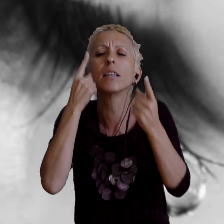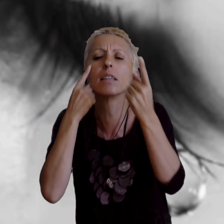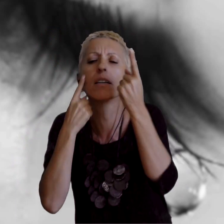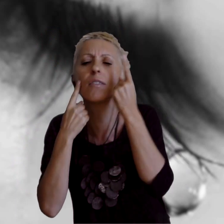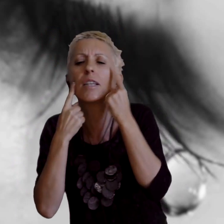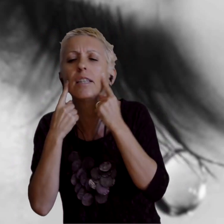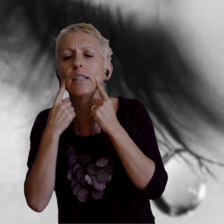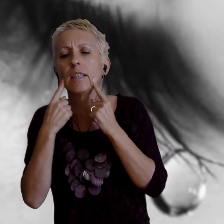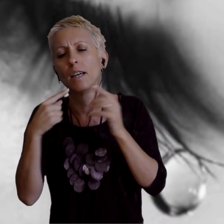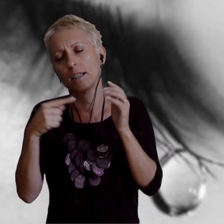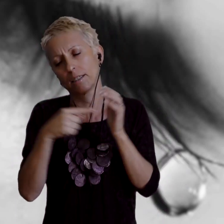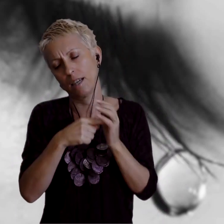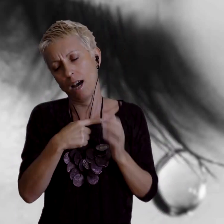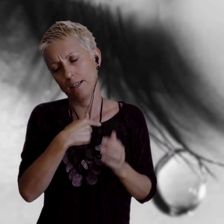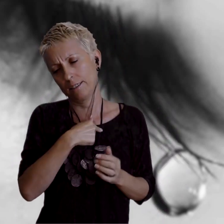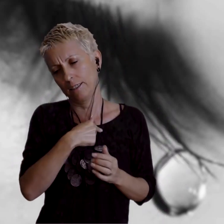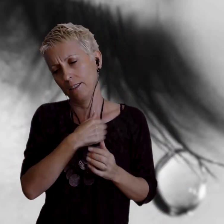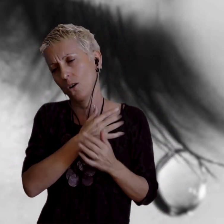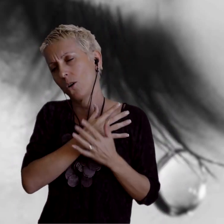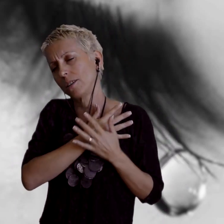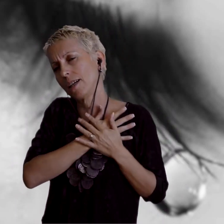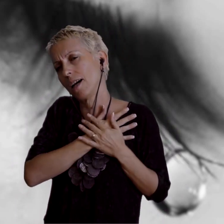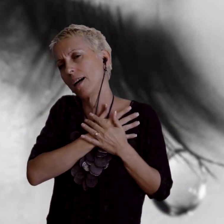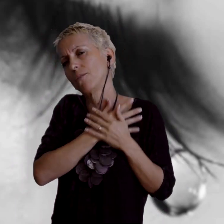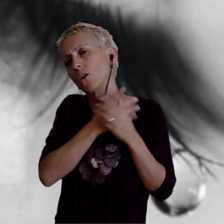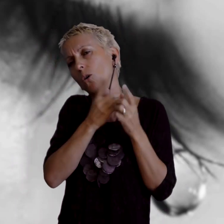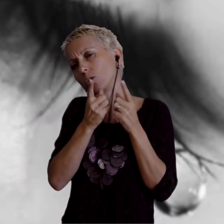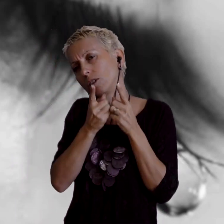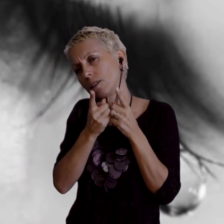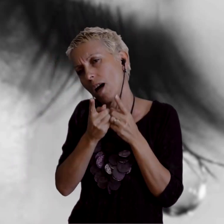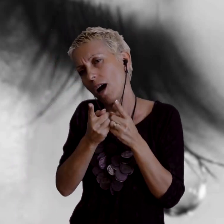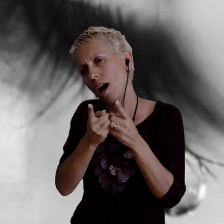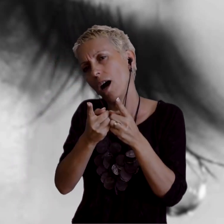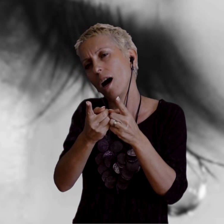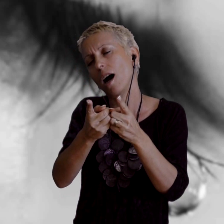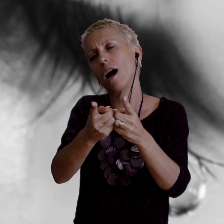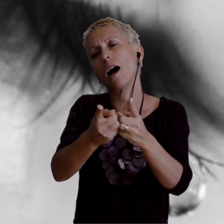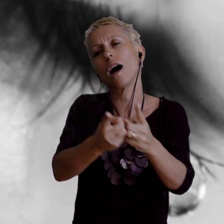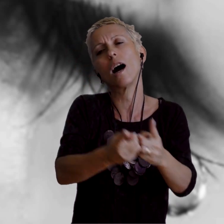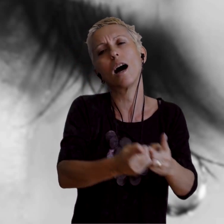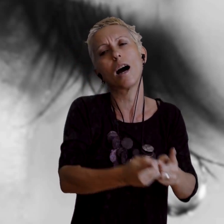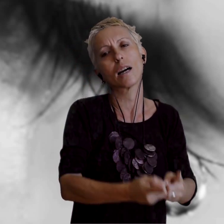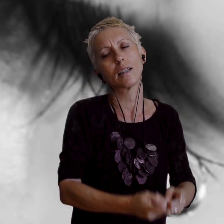אל תבכי כי אני אוהב אותך